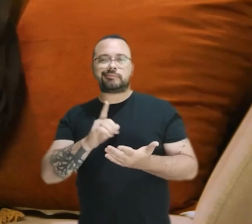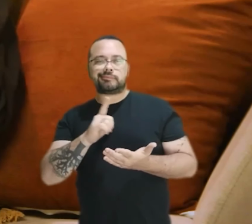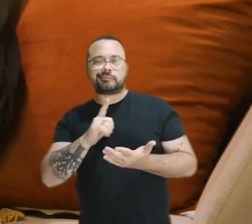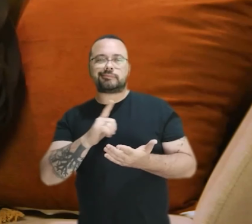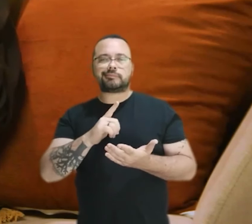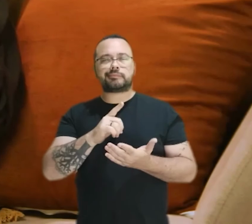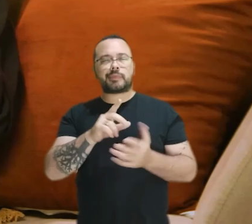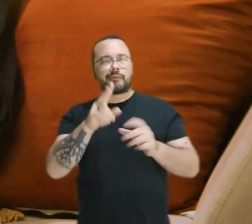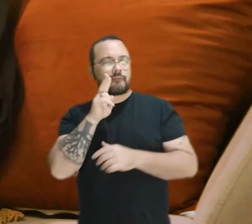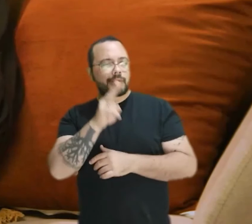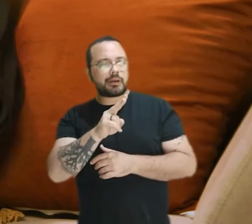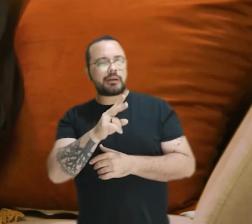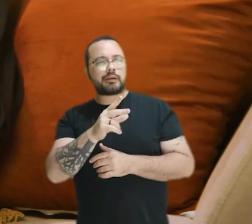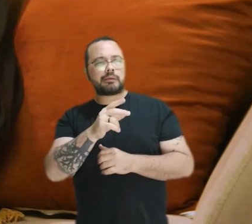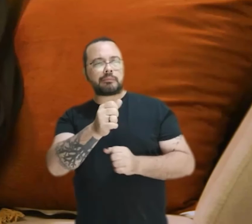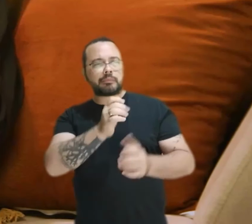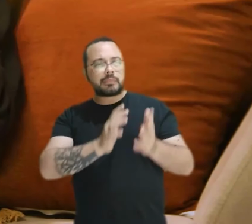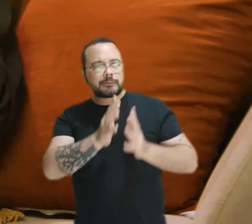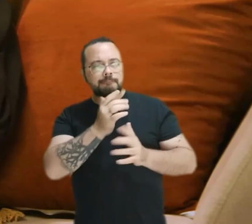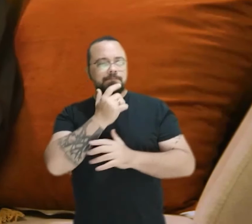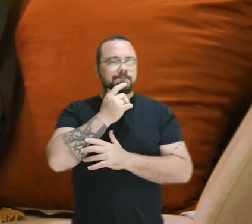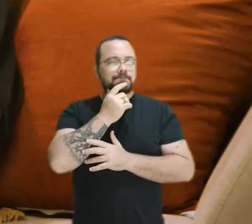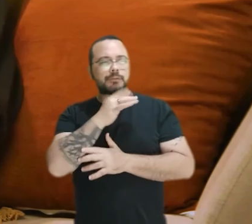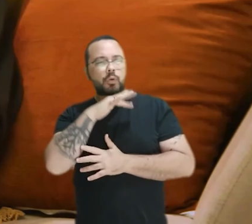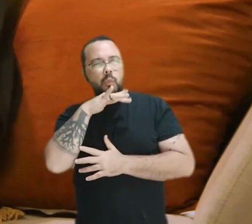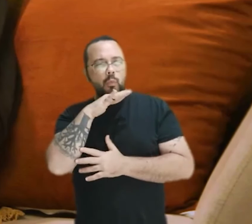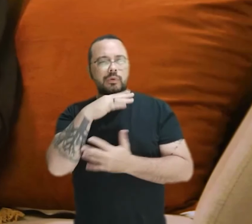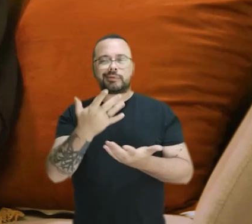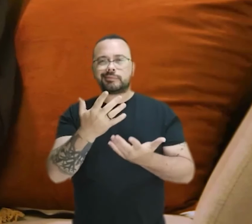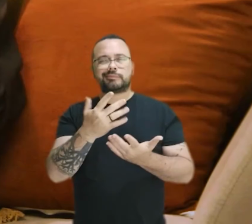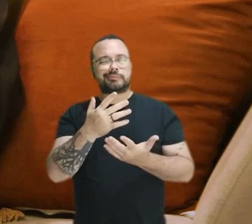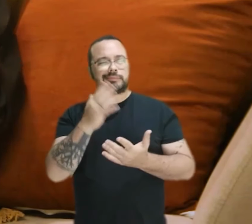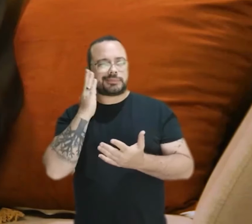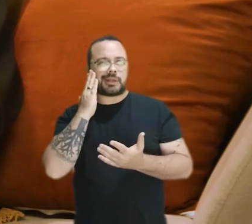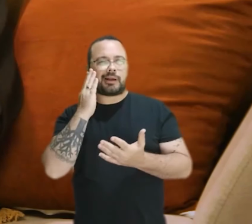uma história engraçada, que, é... Eu ouvia muito Gilberto Gil, né? E, quando saiu aquele...